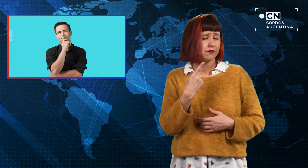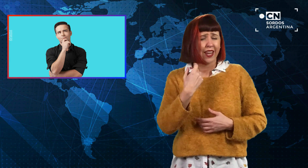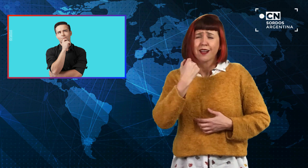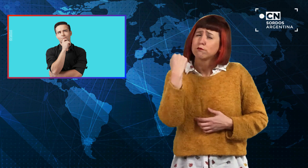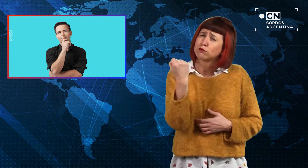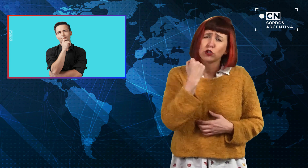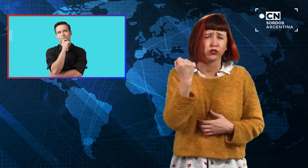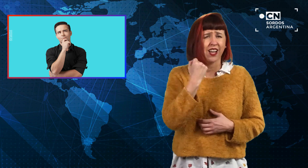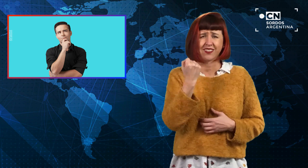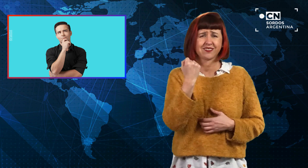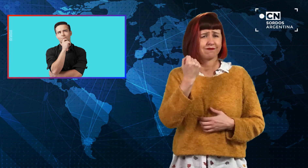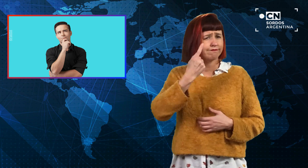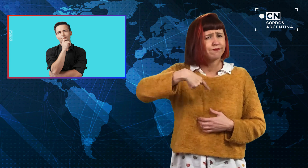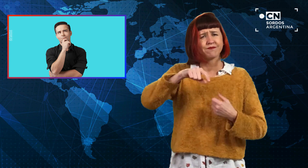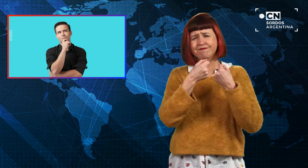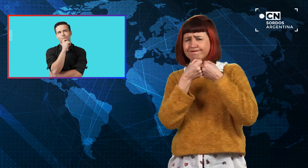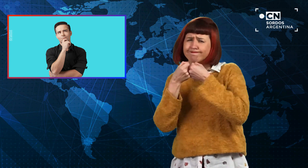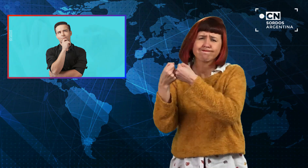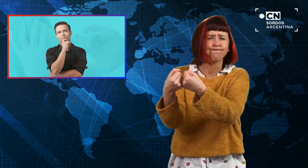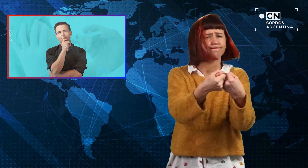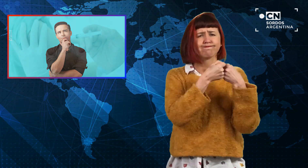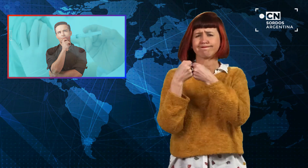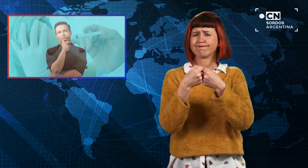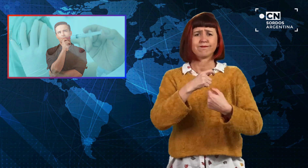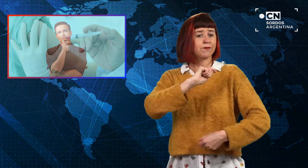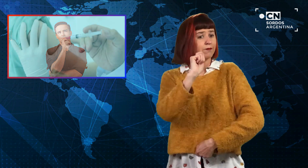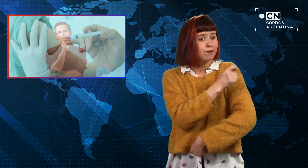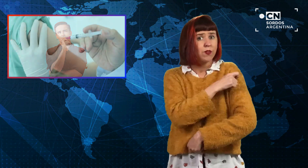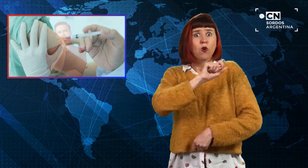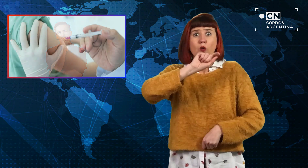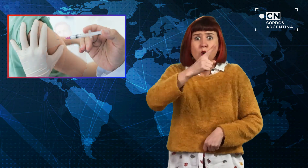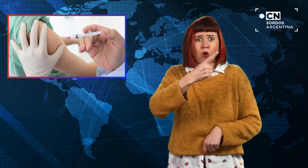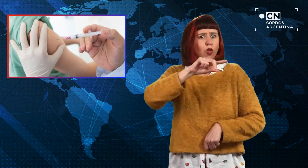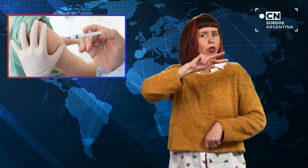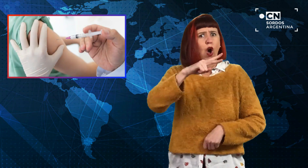Todos coincidieron en la importancia de completar los esquemas de inmunización